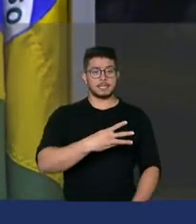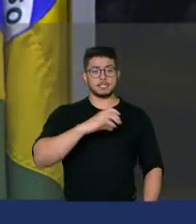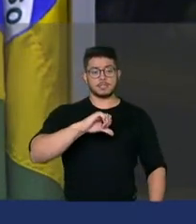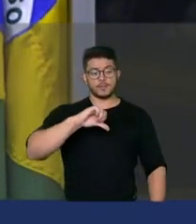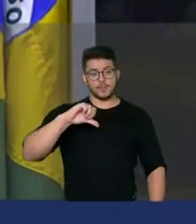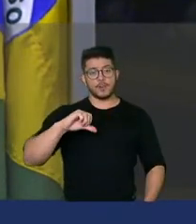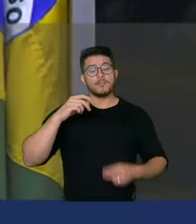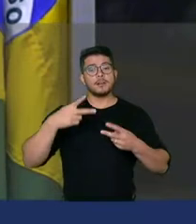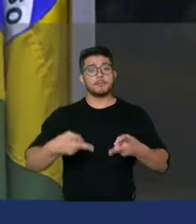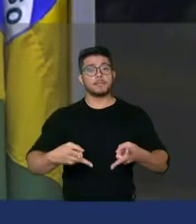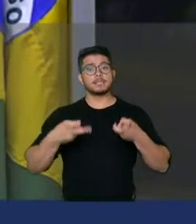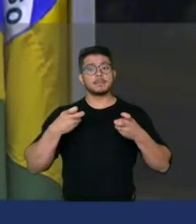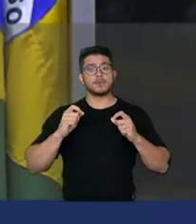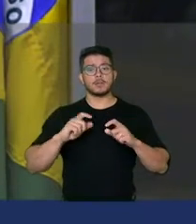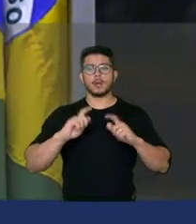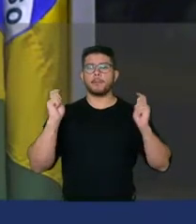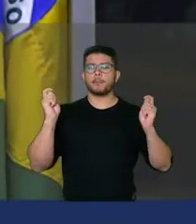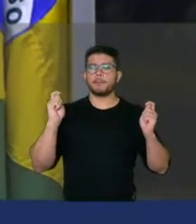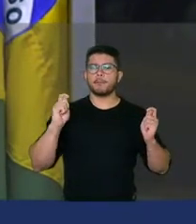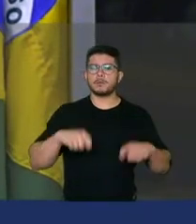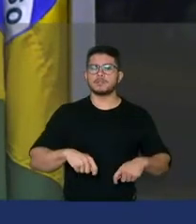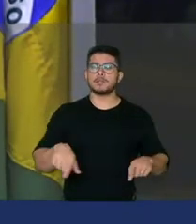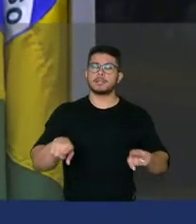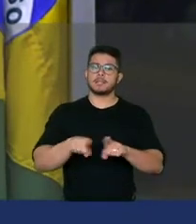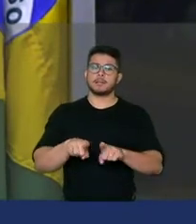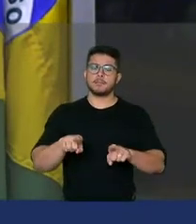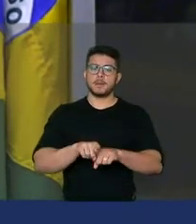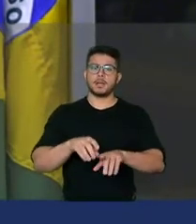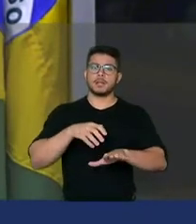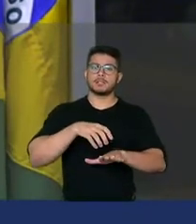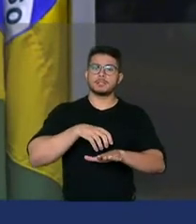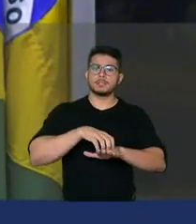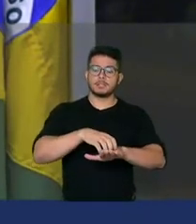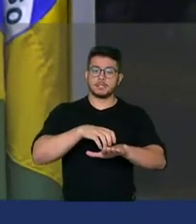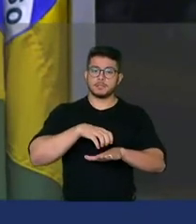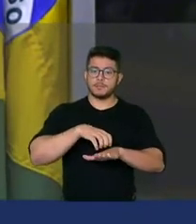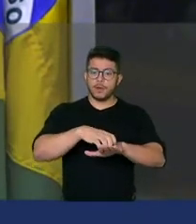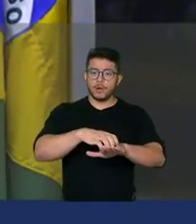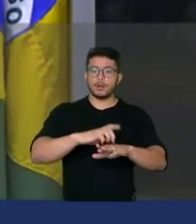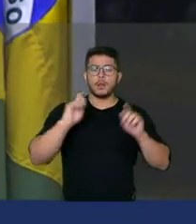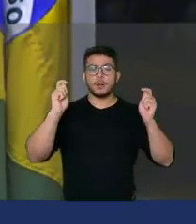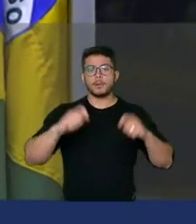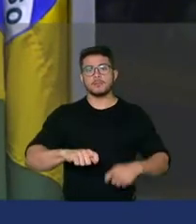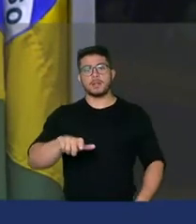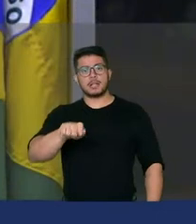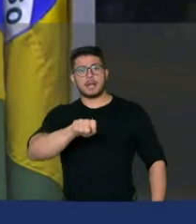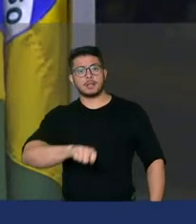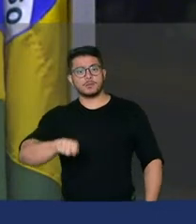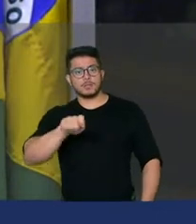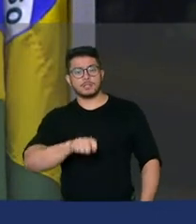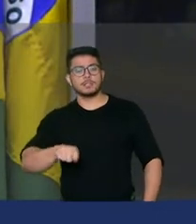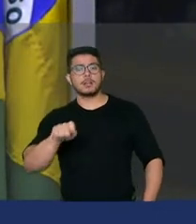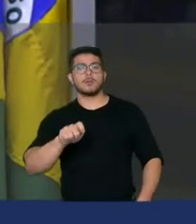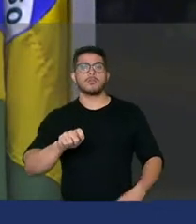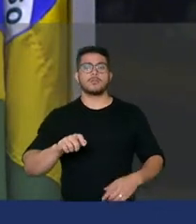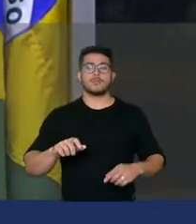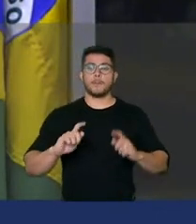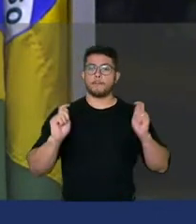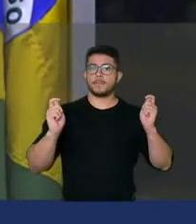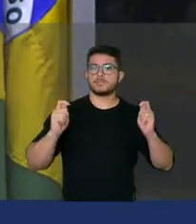BRASIL VÃO PERCEBER QUE NAS ENTRELINHAS ESTÁ PERMITIDO O TRANSPORTE, ESTÁ PERMITIDA AS ASSOCIAÇÕES, DE TAL MANEIRA